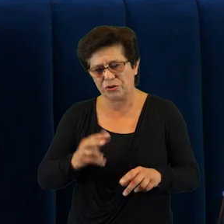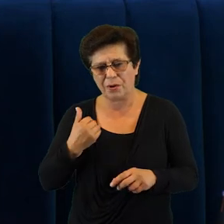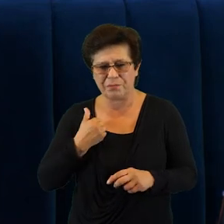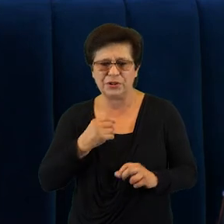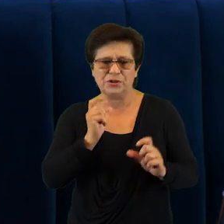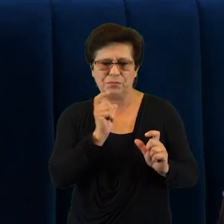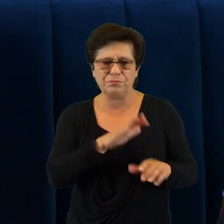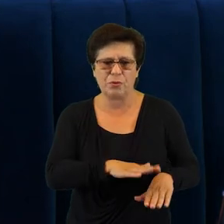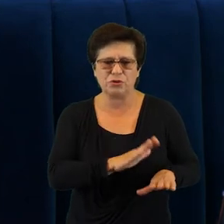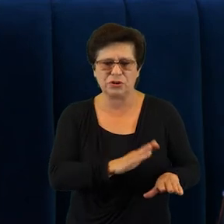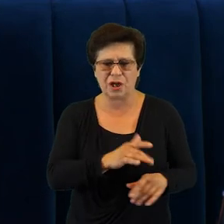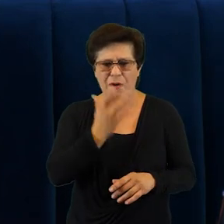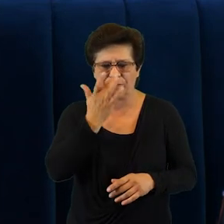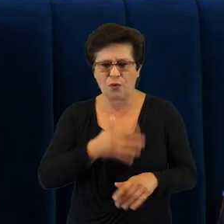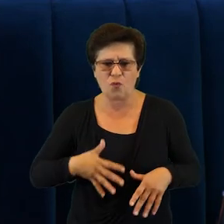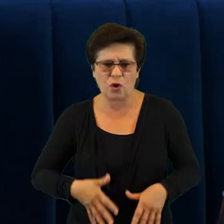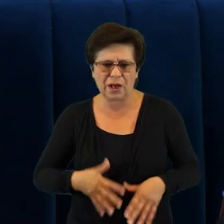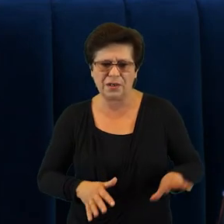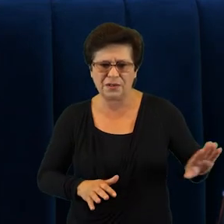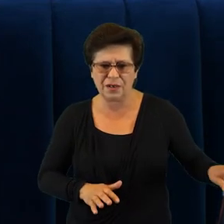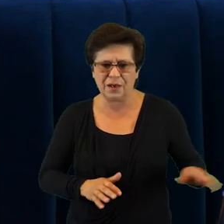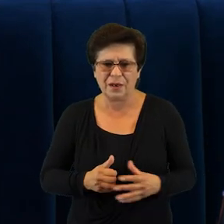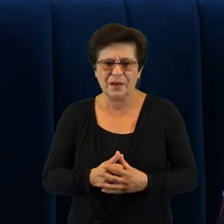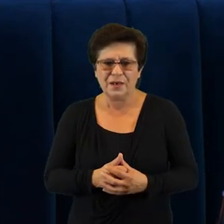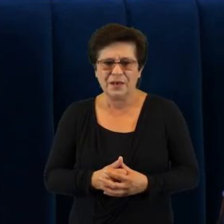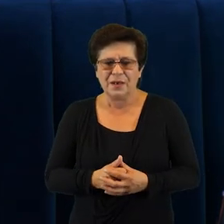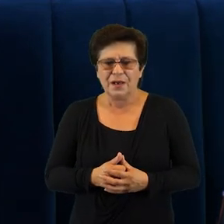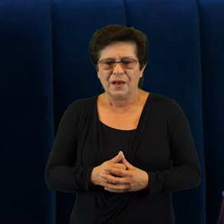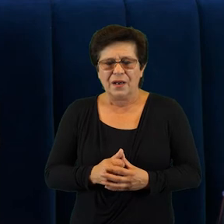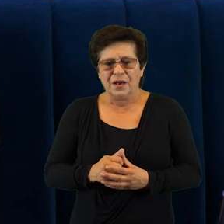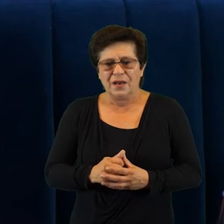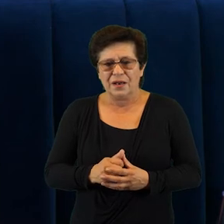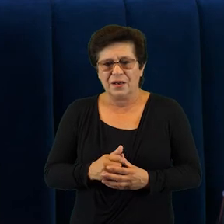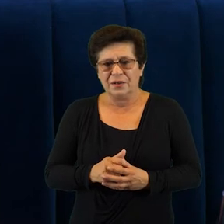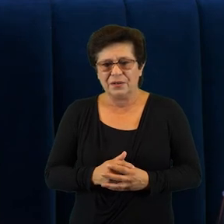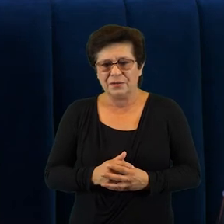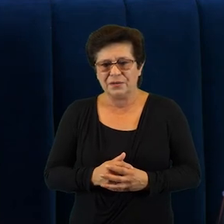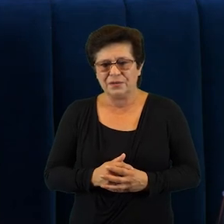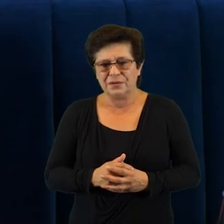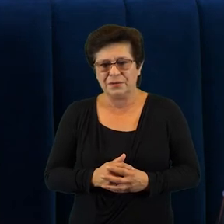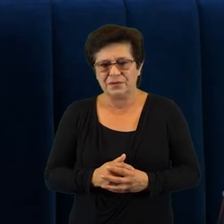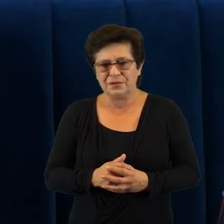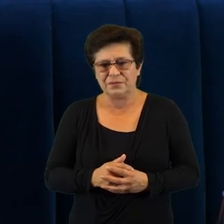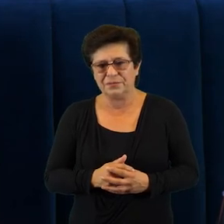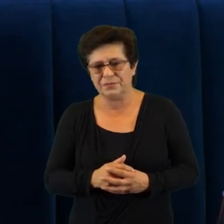I teraz my będziemy rozmawiali o tej kosmopolitycznej, nieomal jagiellońskiej, pięknej plejadzie,